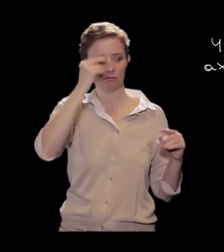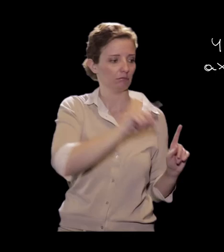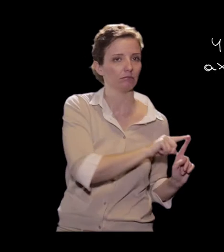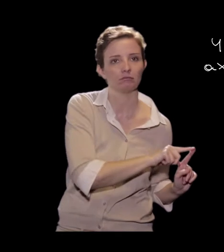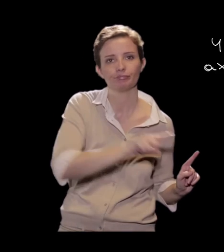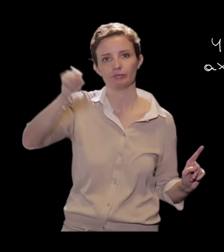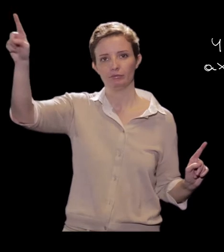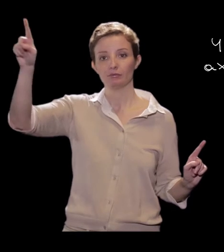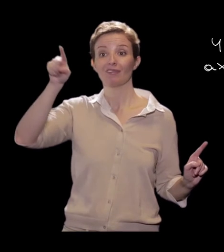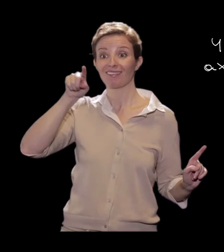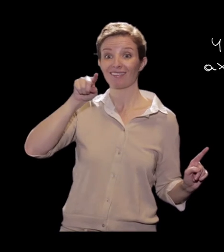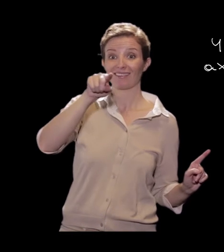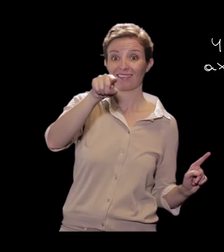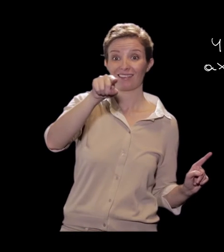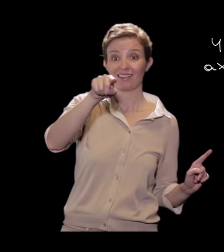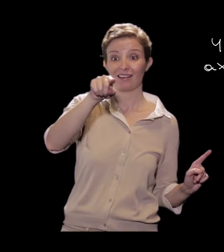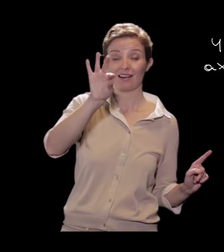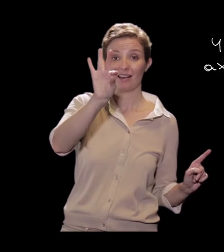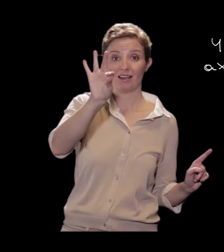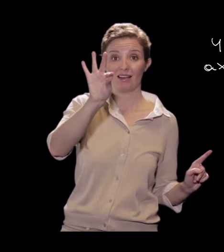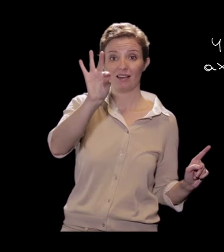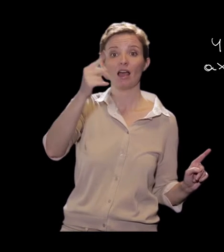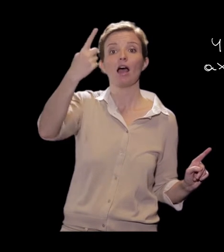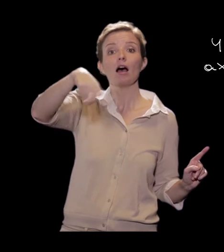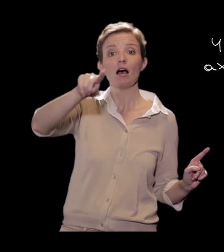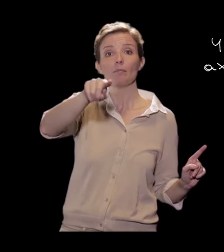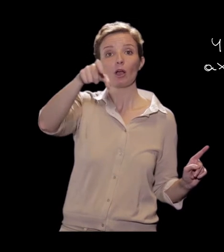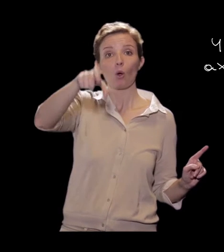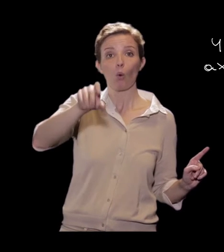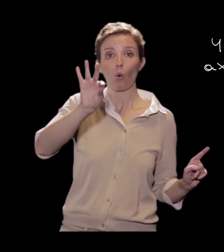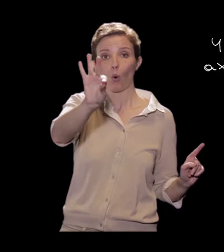questo è il punto di intersezione, questo il valore corrispondente a q.